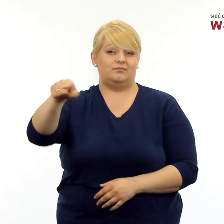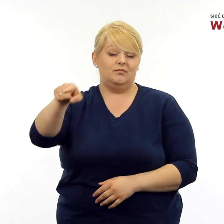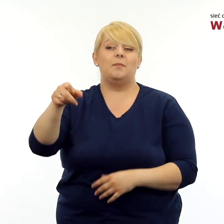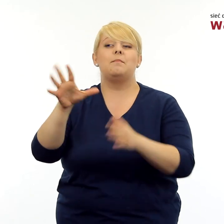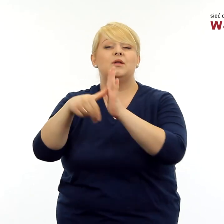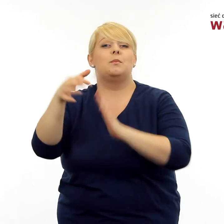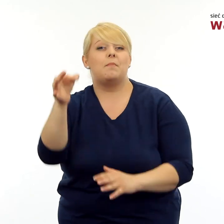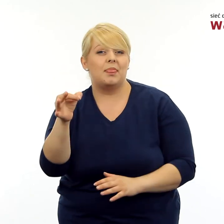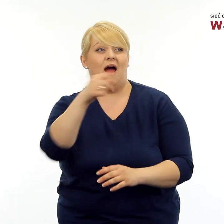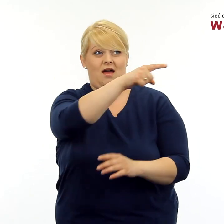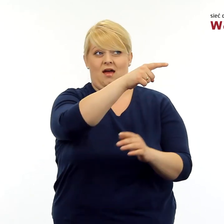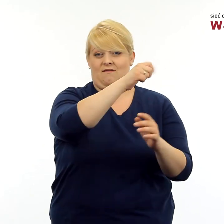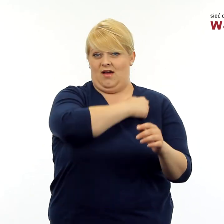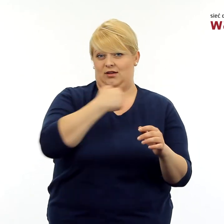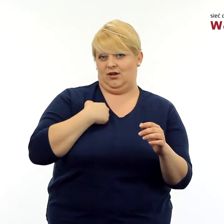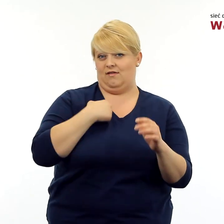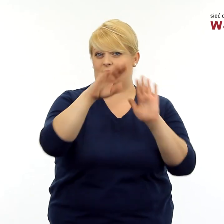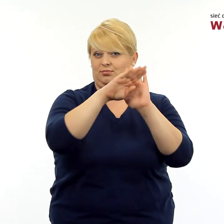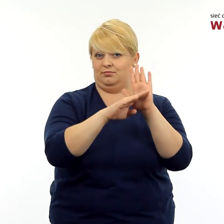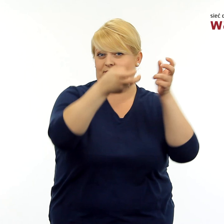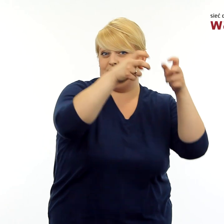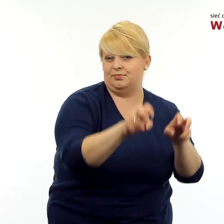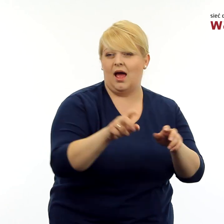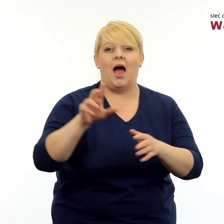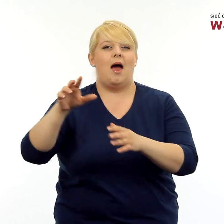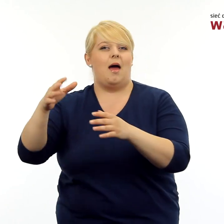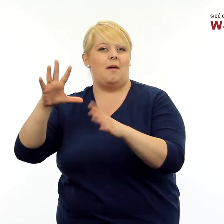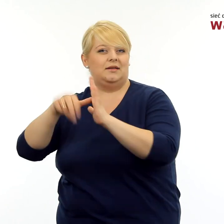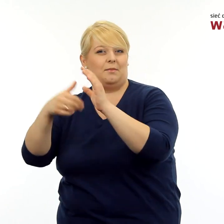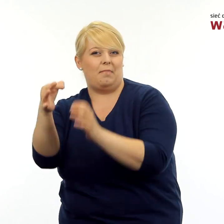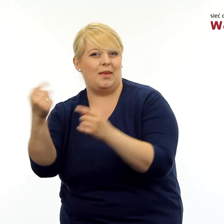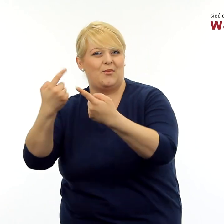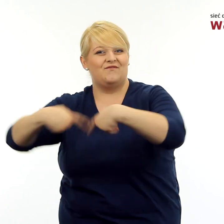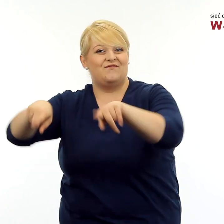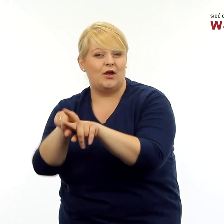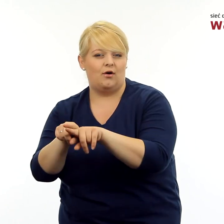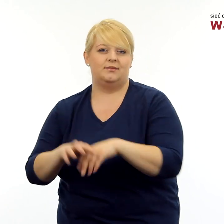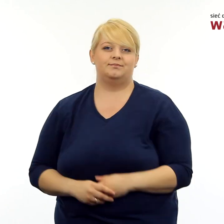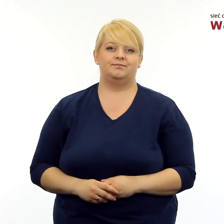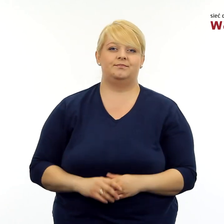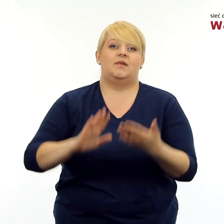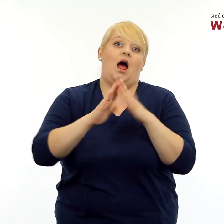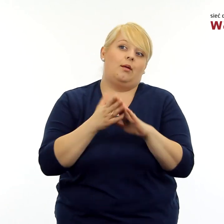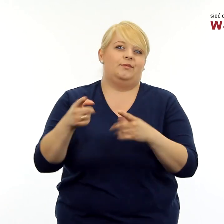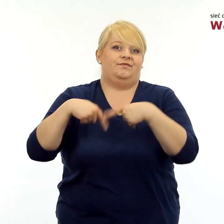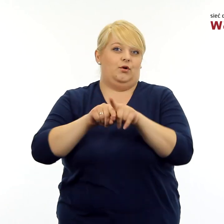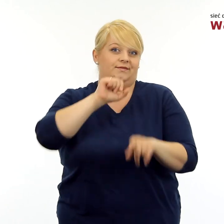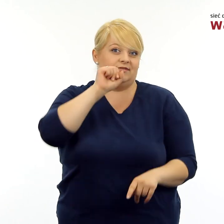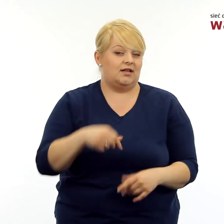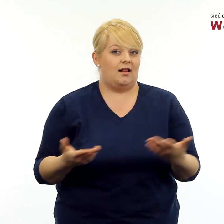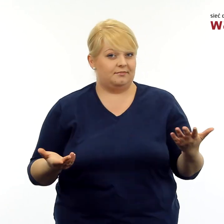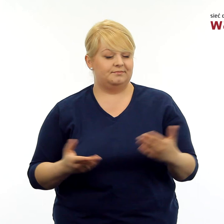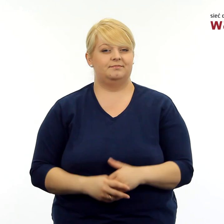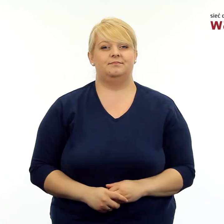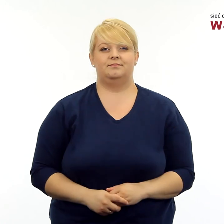gdzie prawo to się stosuje (bądź nie).